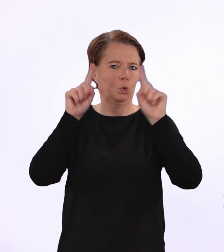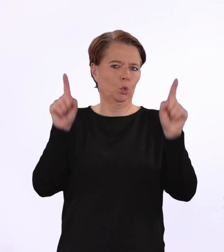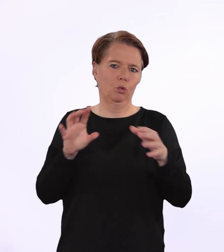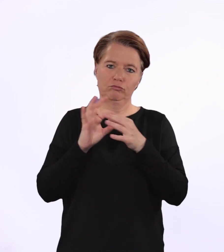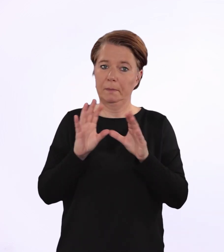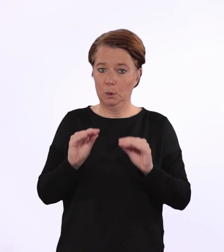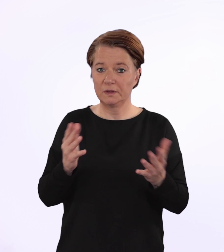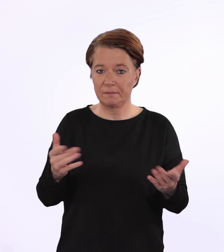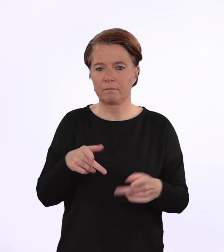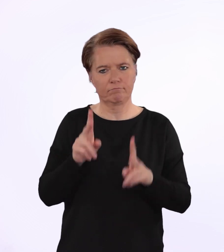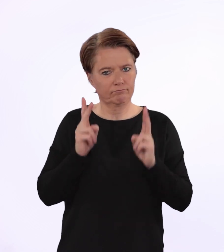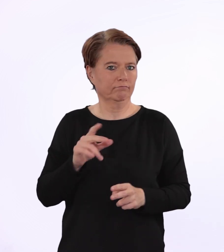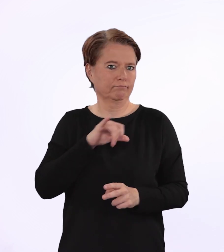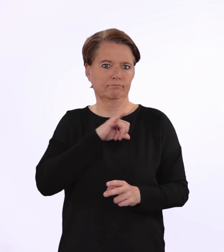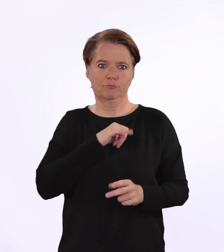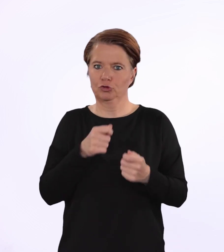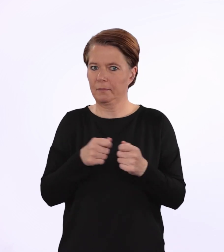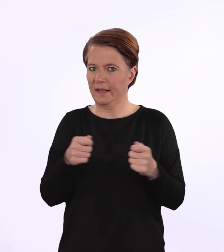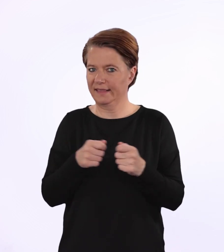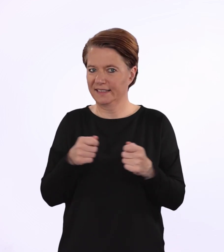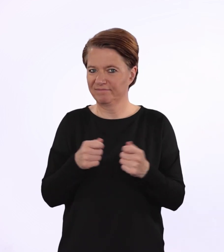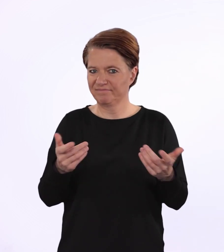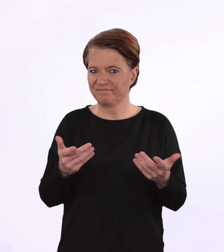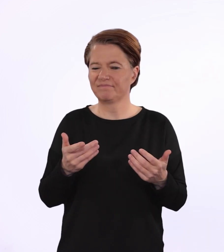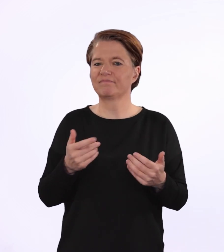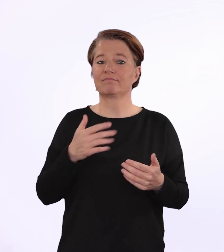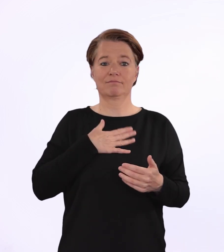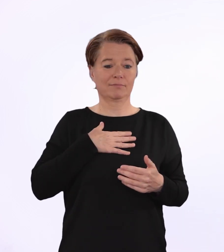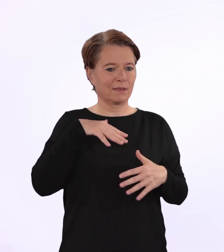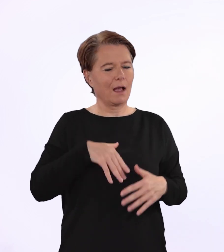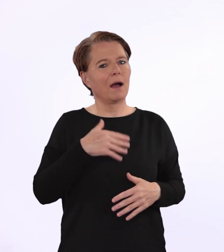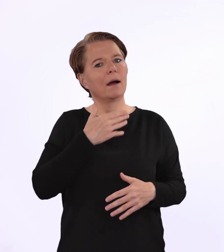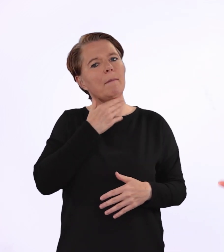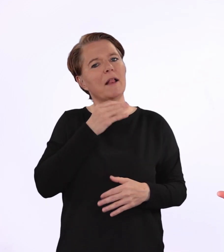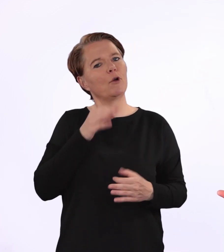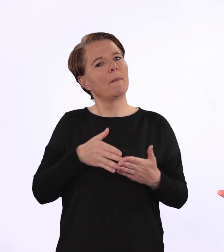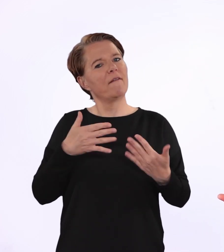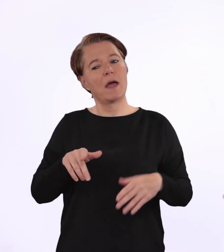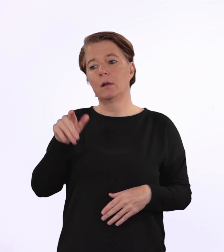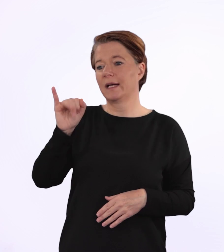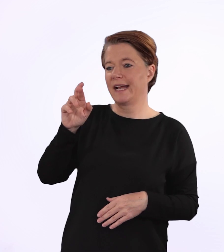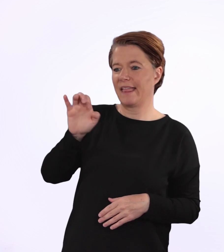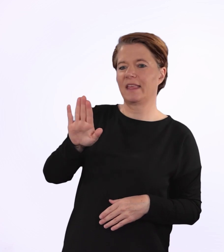Und für uns war eben das spannende Forschungsfeld, hier zu schauen, wie mit meinen Barrierefreiheitbedarfen und mit Irenes Barrierefreiheitsbedarfen,